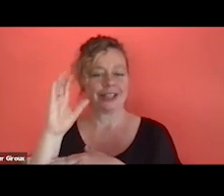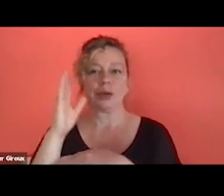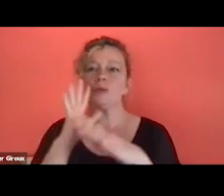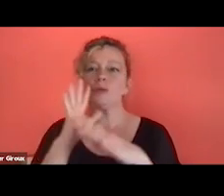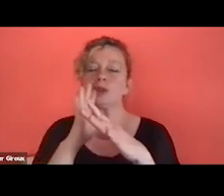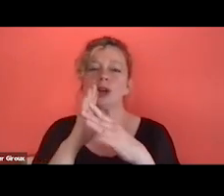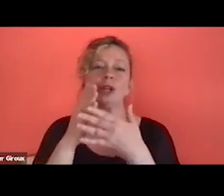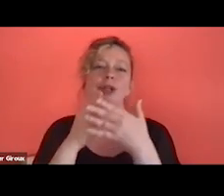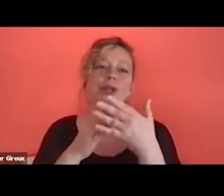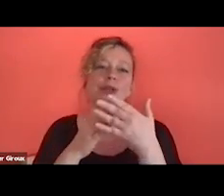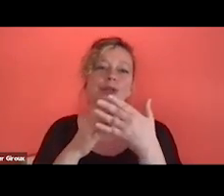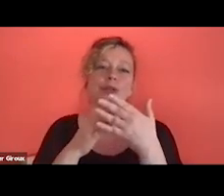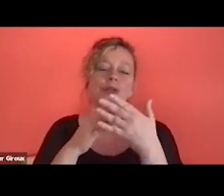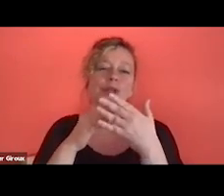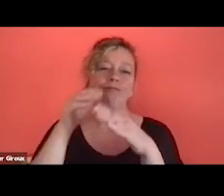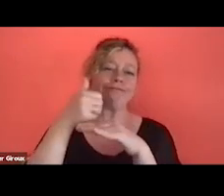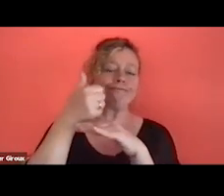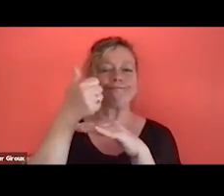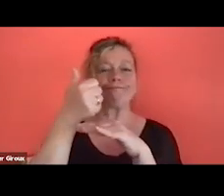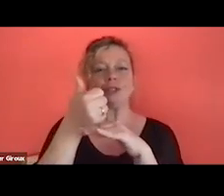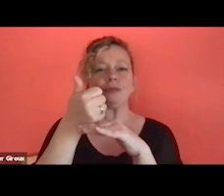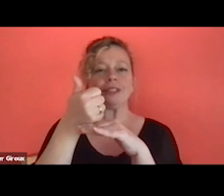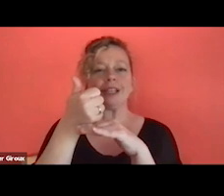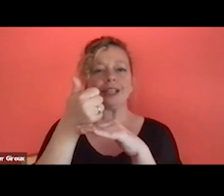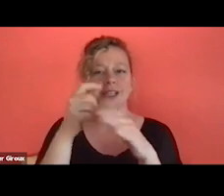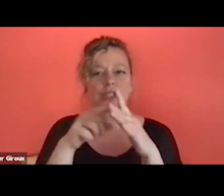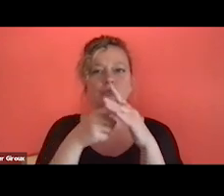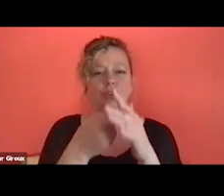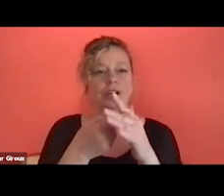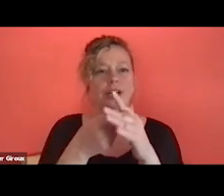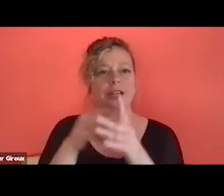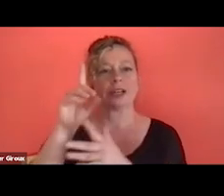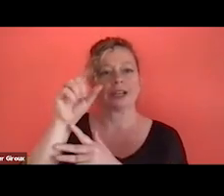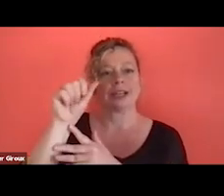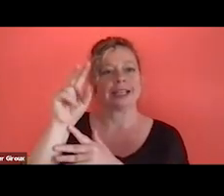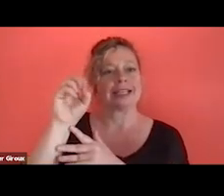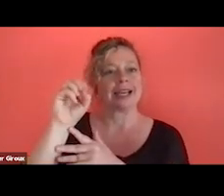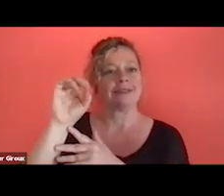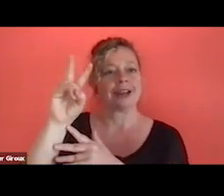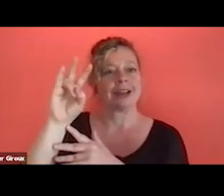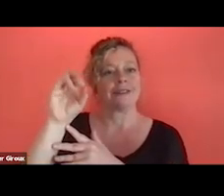sobre algunas bases mientras comenzamos. Y luego Dave Iverson es el director de psiquiatría